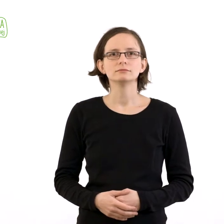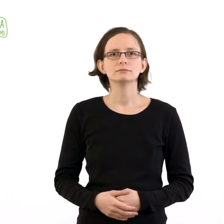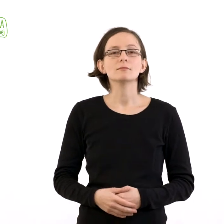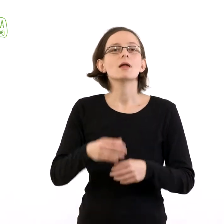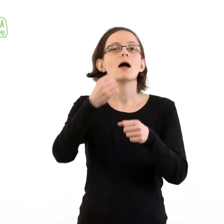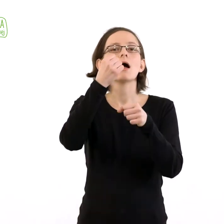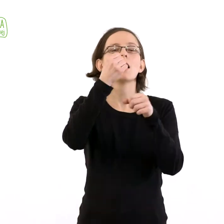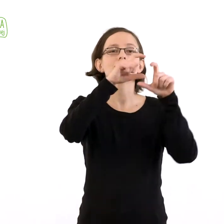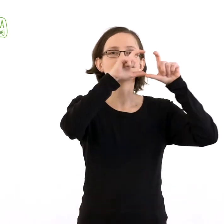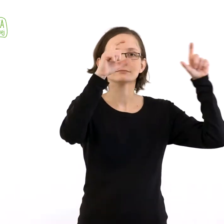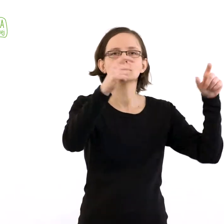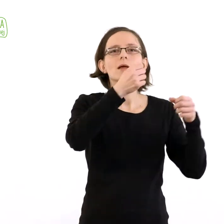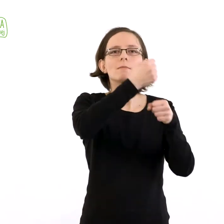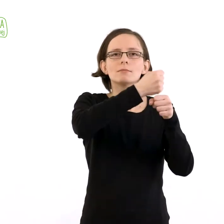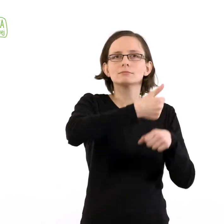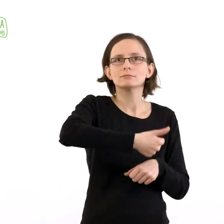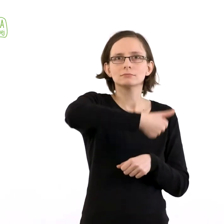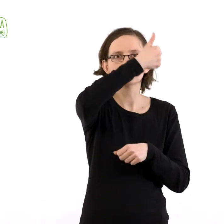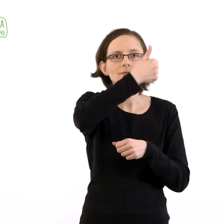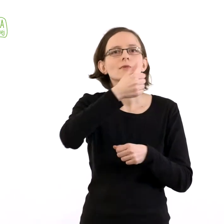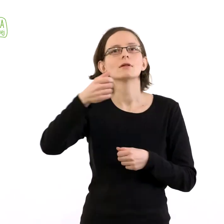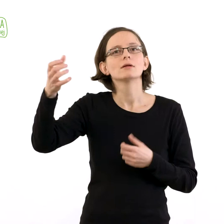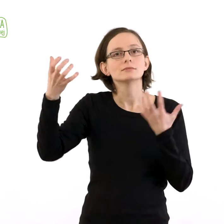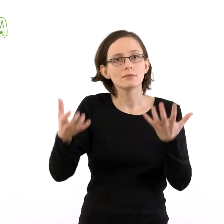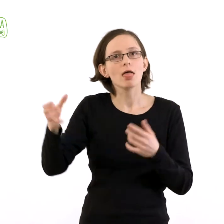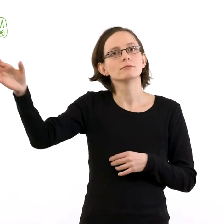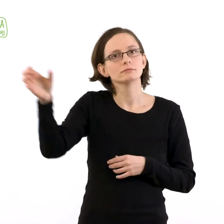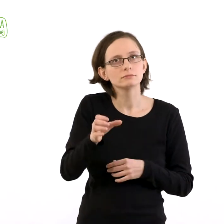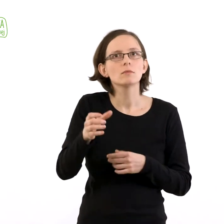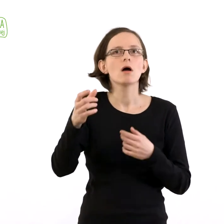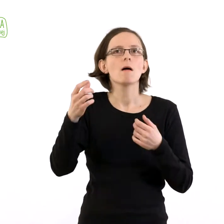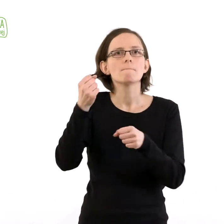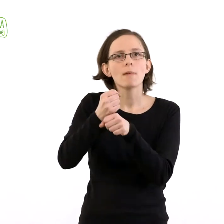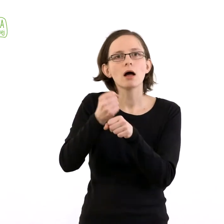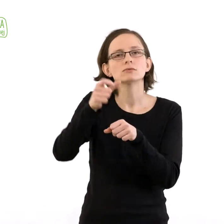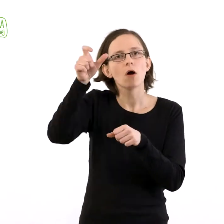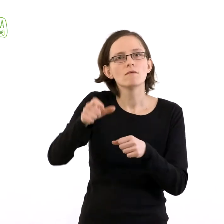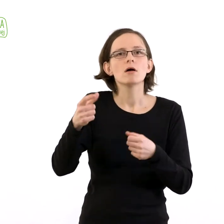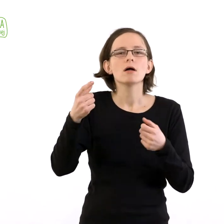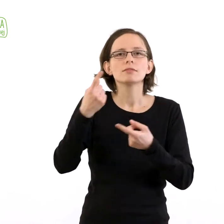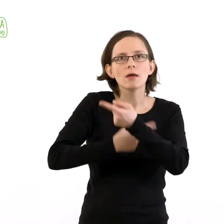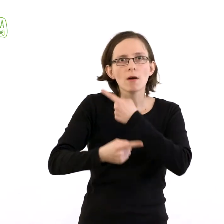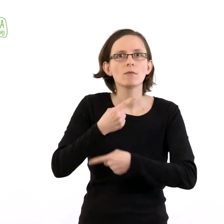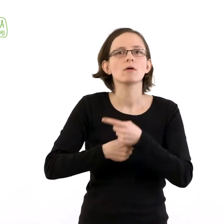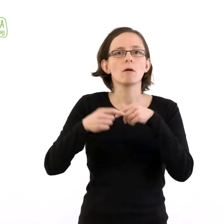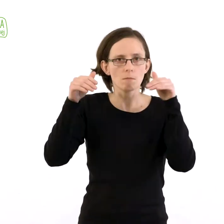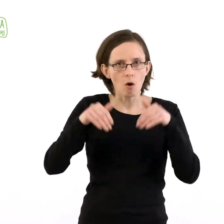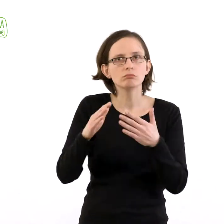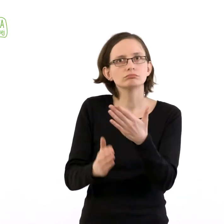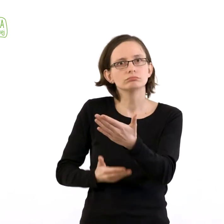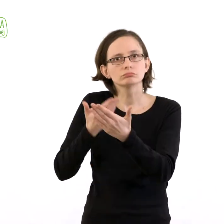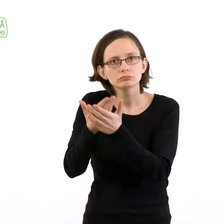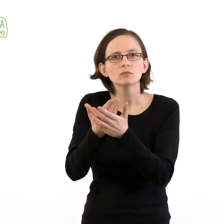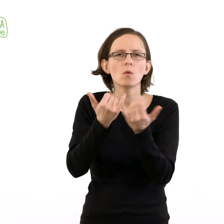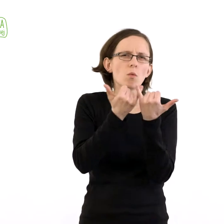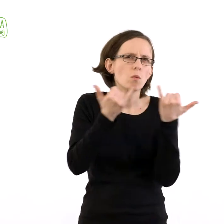Pracodawca zatrudniający pracownika niepełnosprawnego może ubiegać się